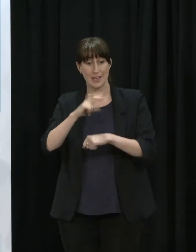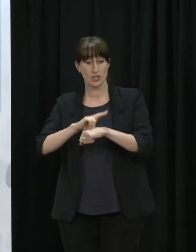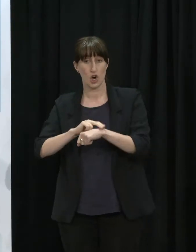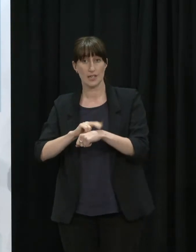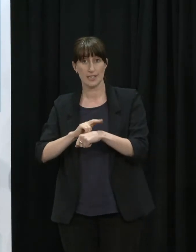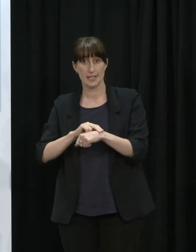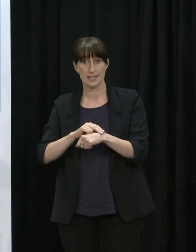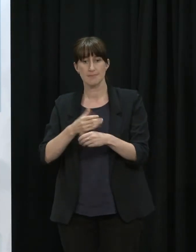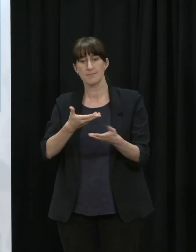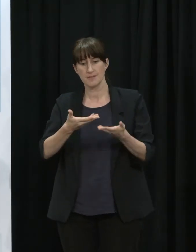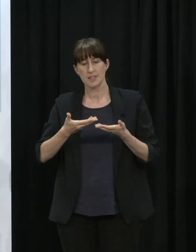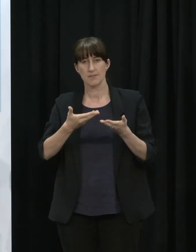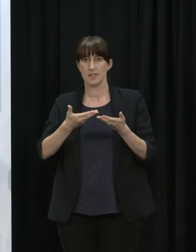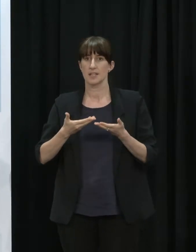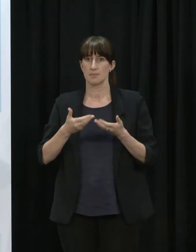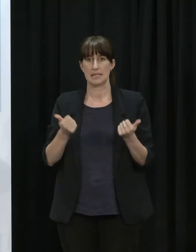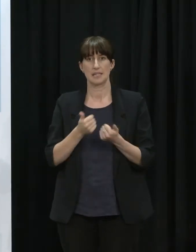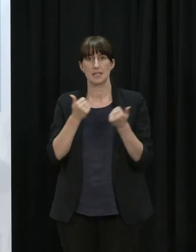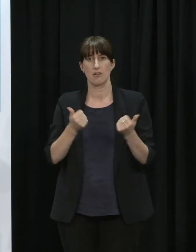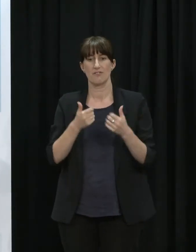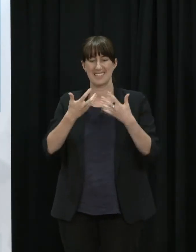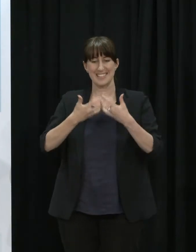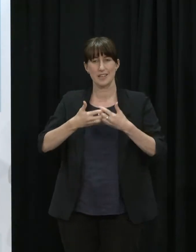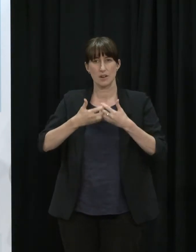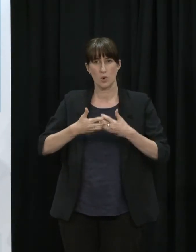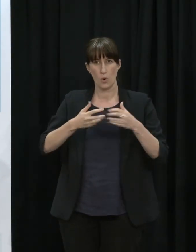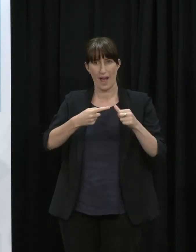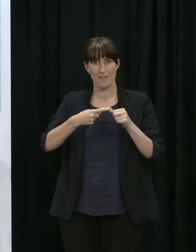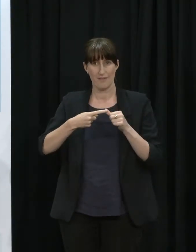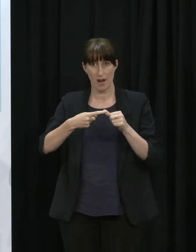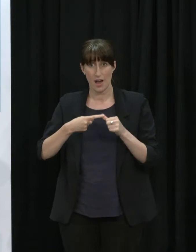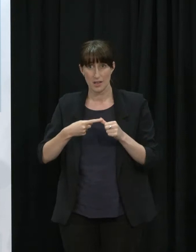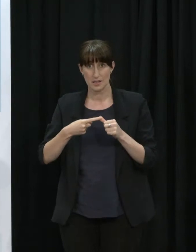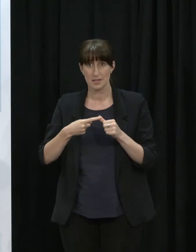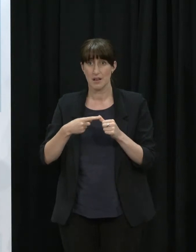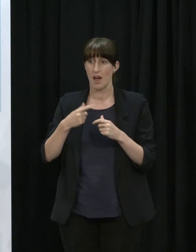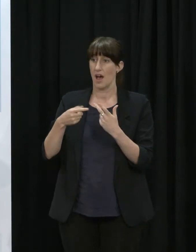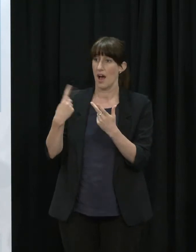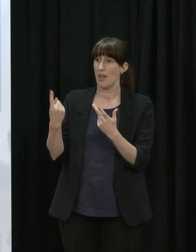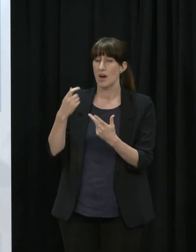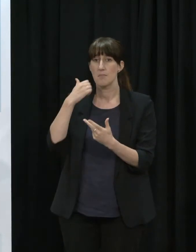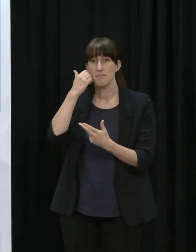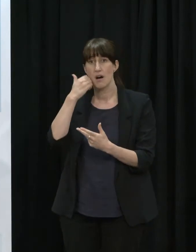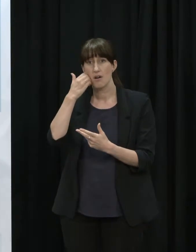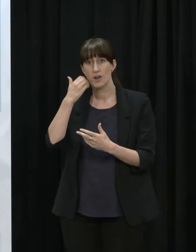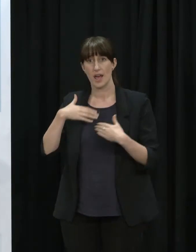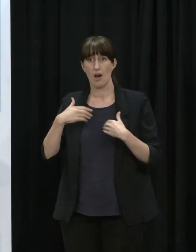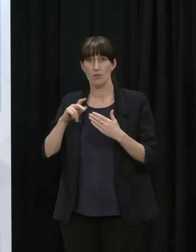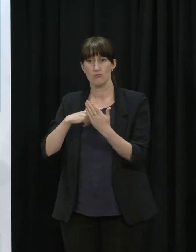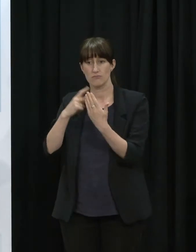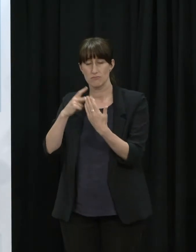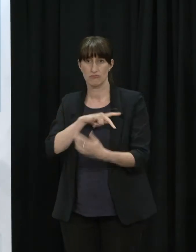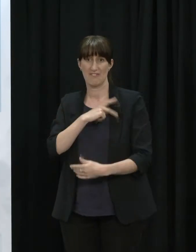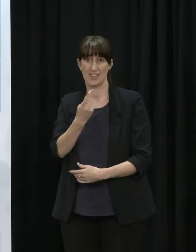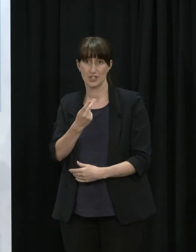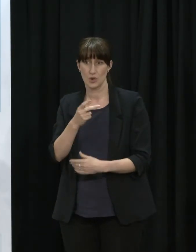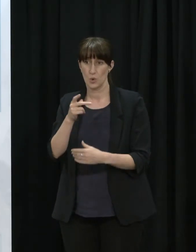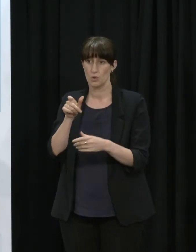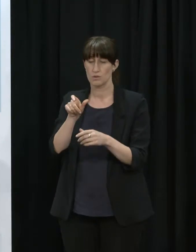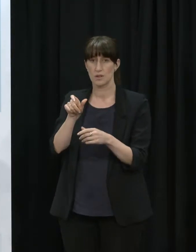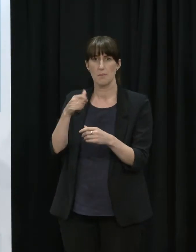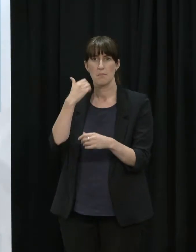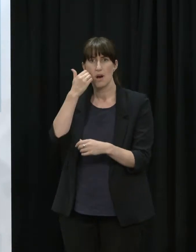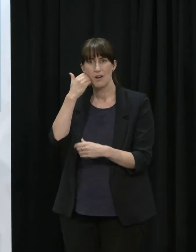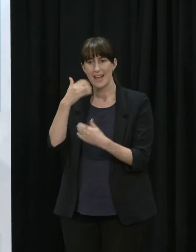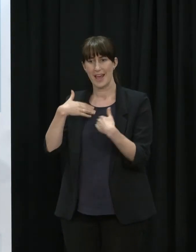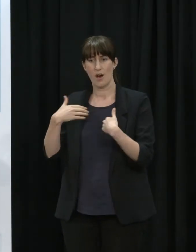mana ki te whai waahi ki te